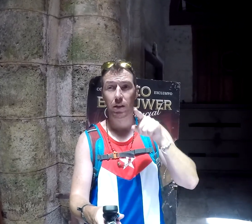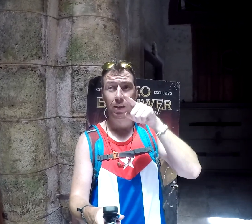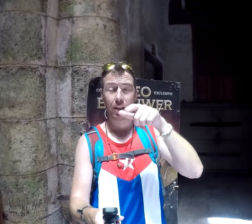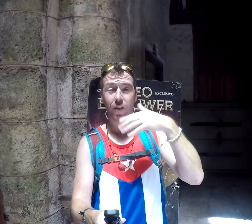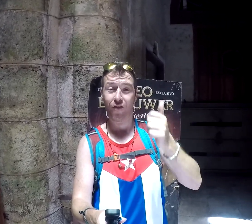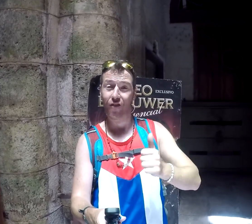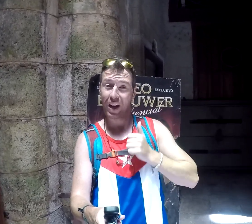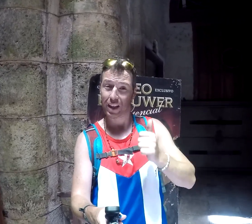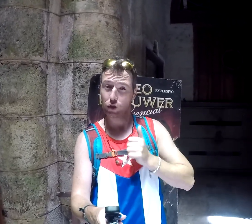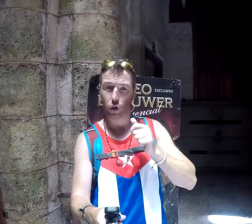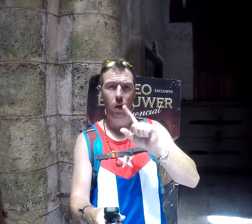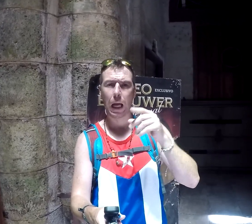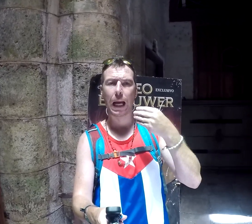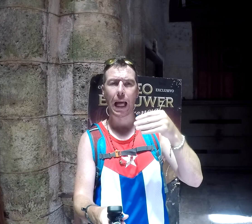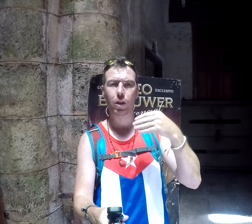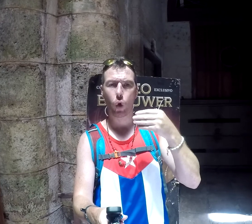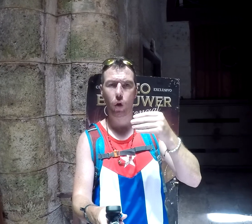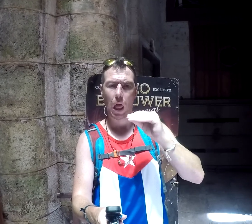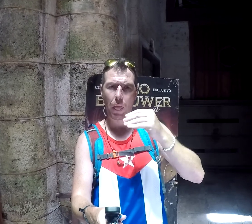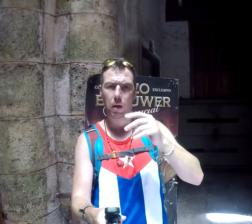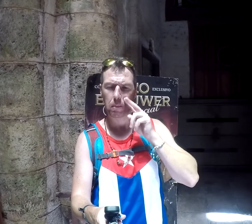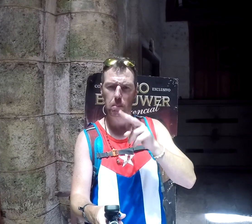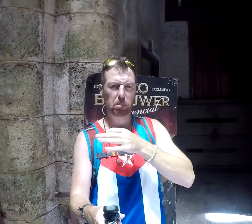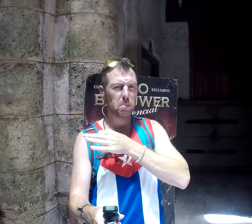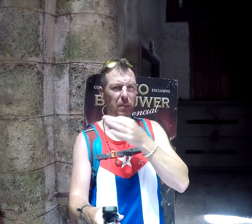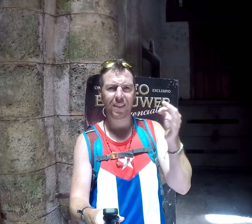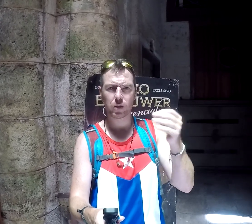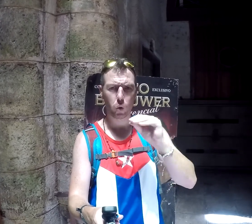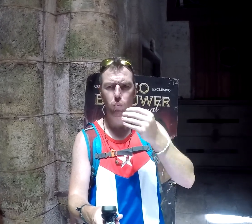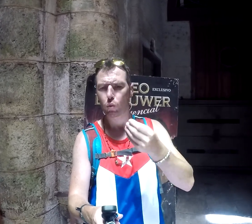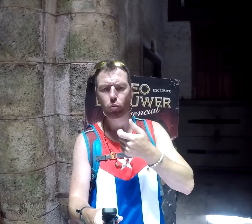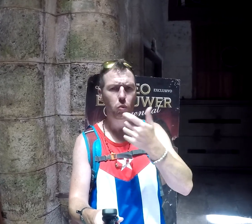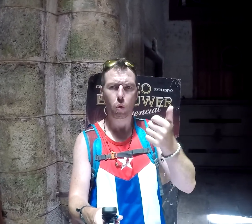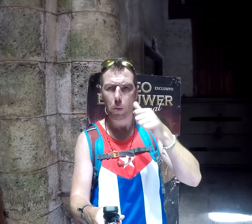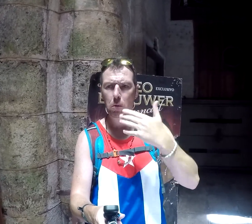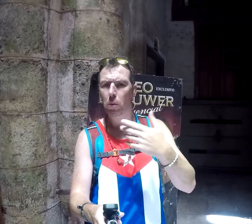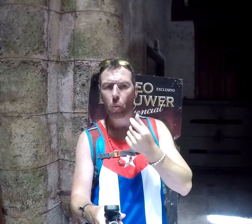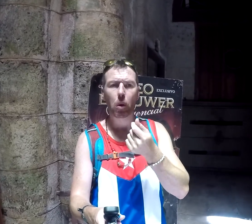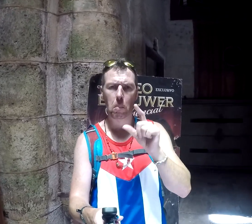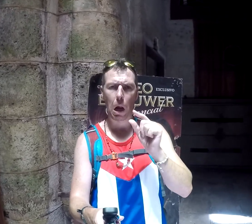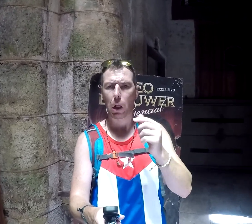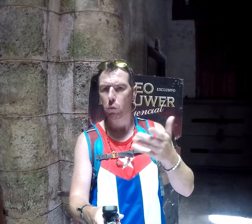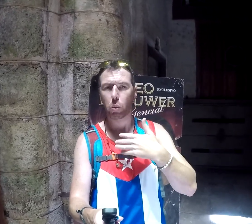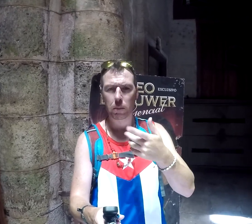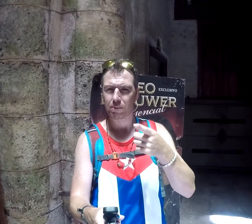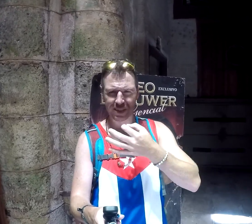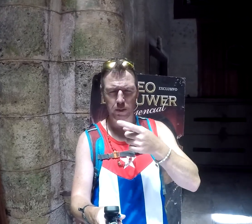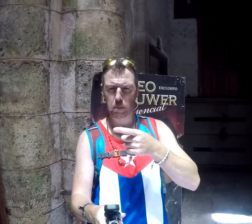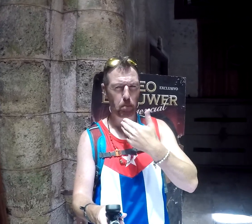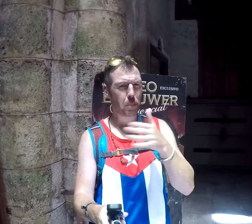... mientras que los falsos se hacen con los cartones y los hacen casi perfectos, intentando convencer y son muy baratos